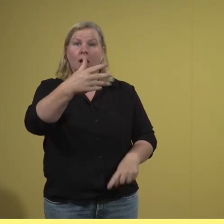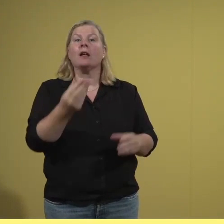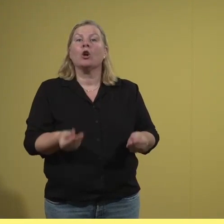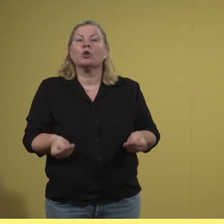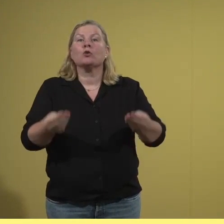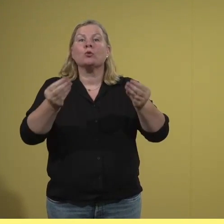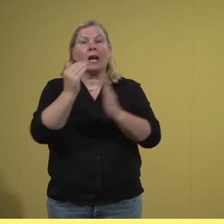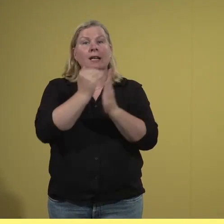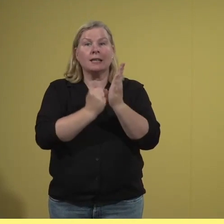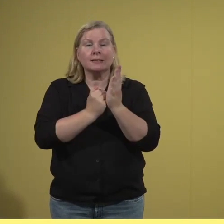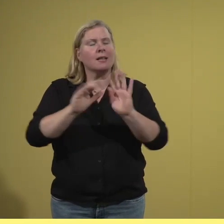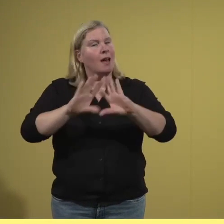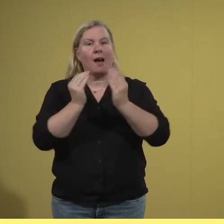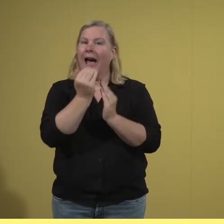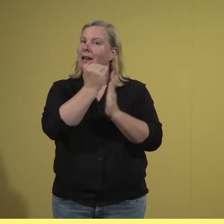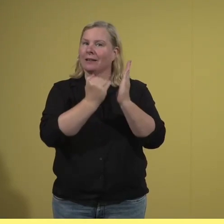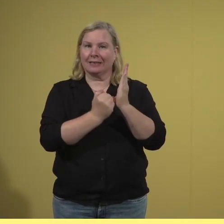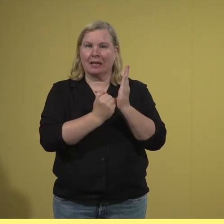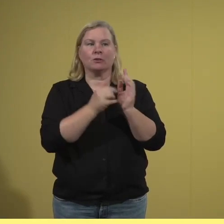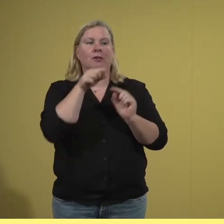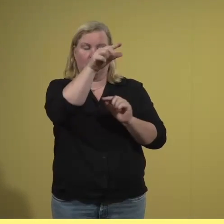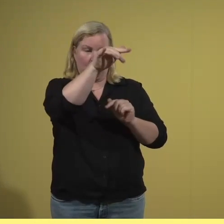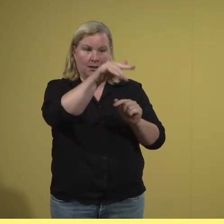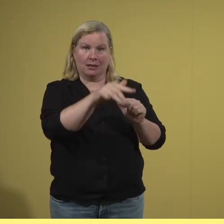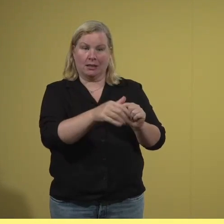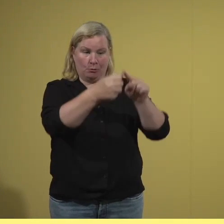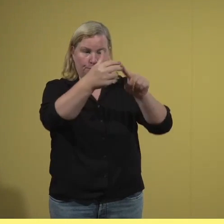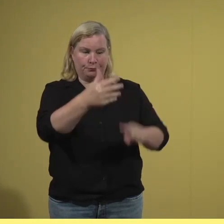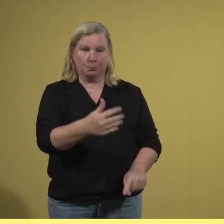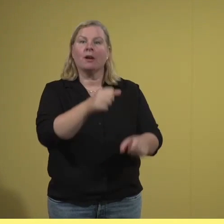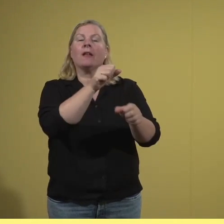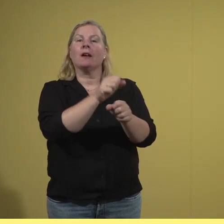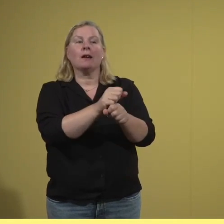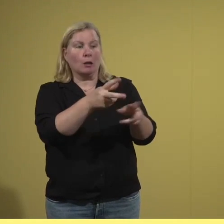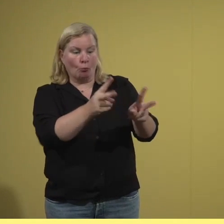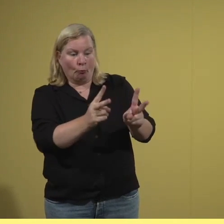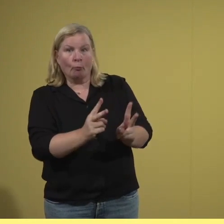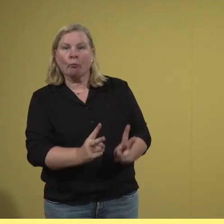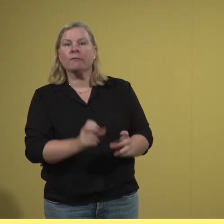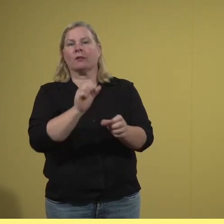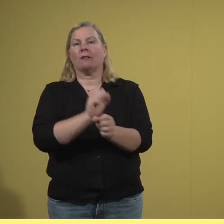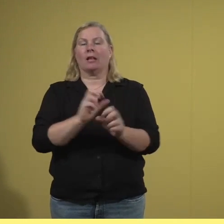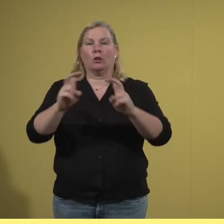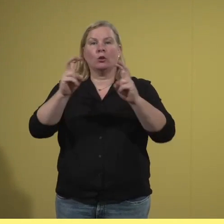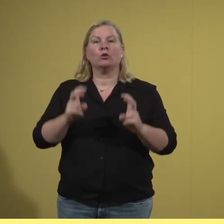alle Rezepte finden - exklusiv von Volker Westermann. Da können Sie sich das alles in Ruhe runterladen.